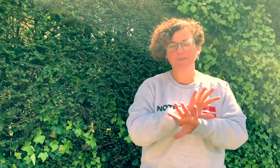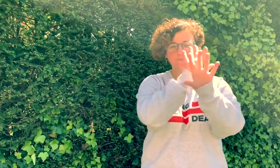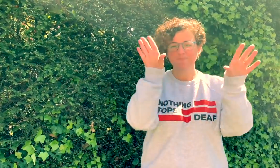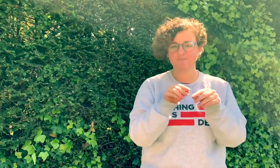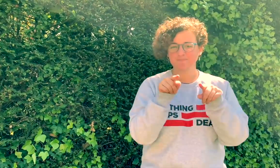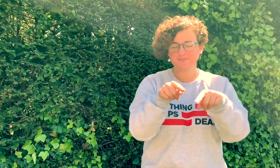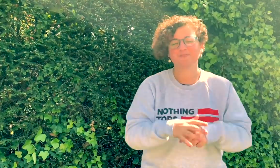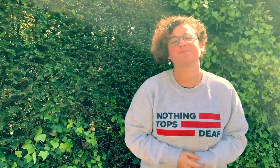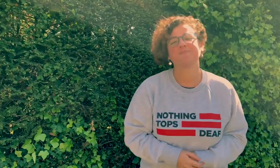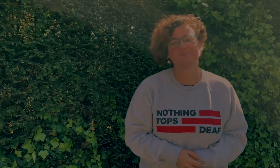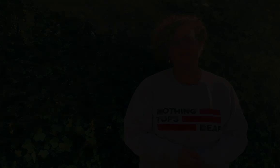Resumidamente, es todo.